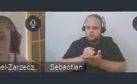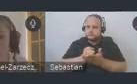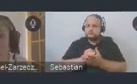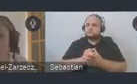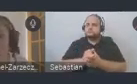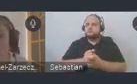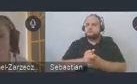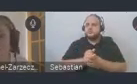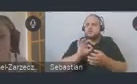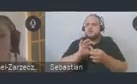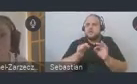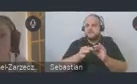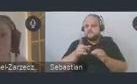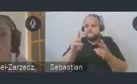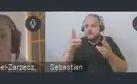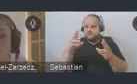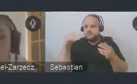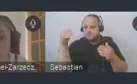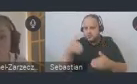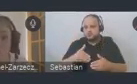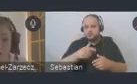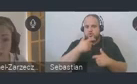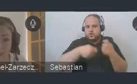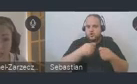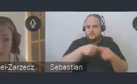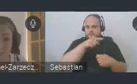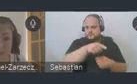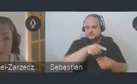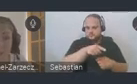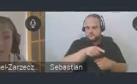które nawet w trakcie warsztatów można robić z uczestnikami.